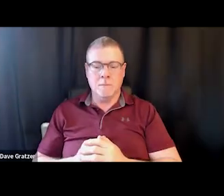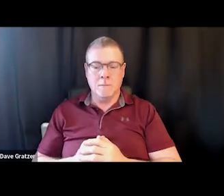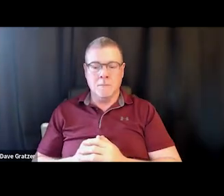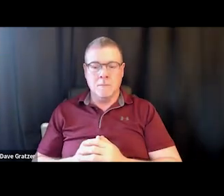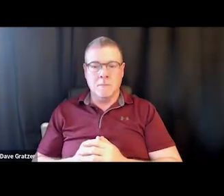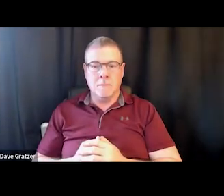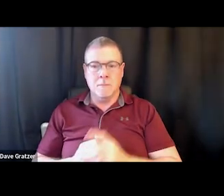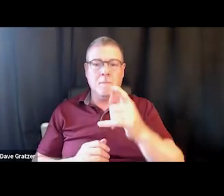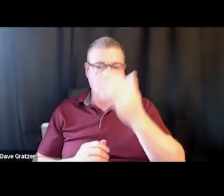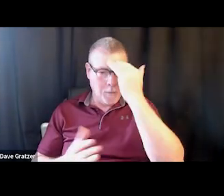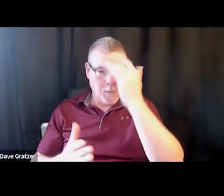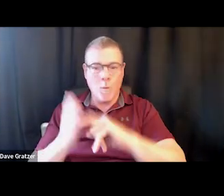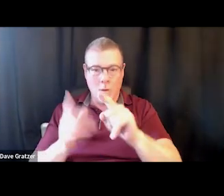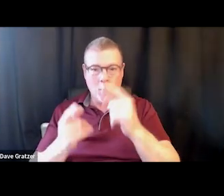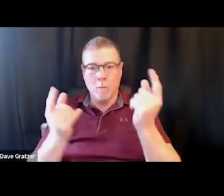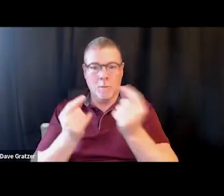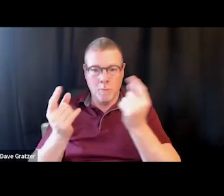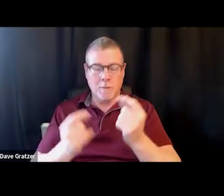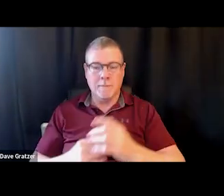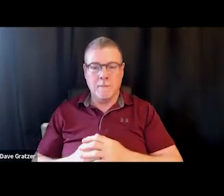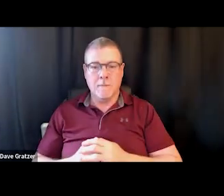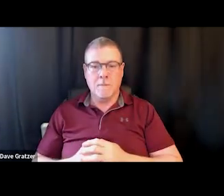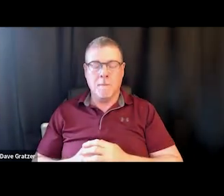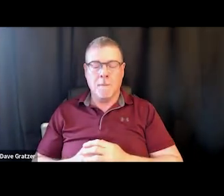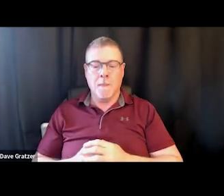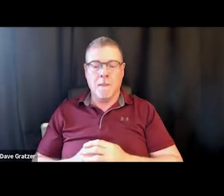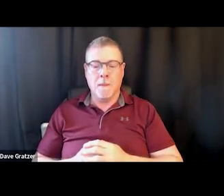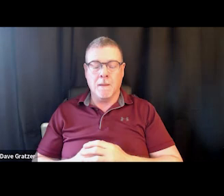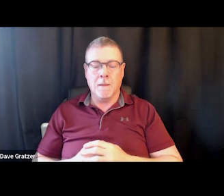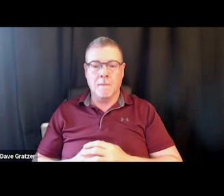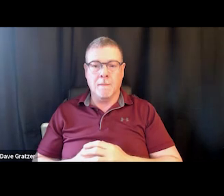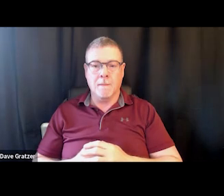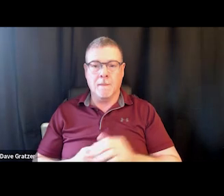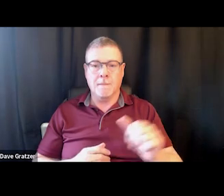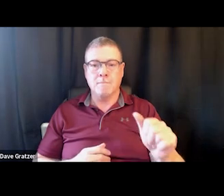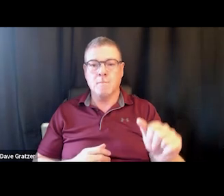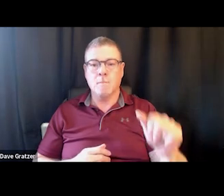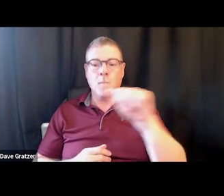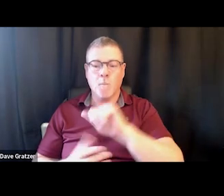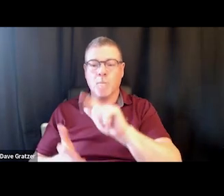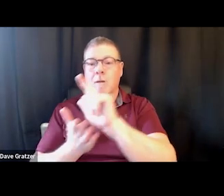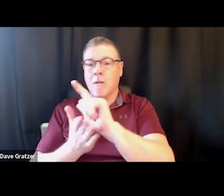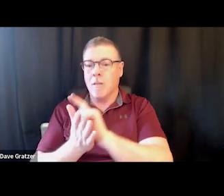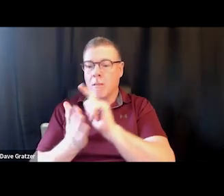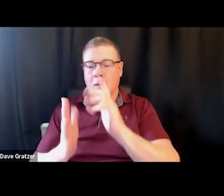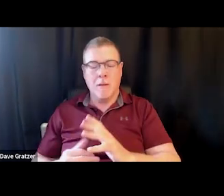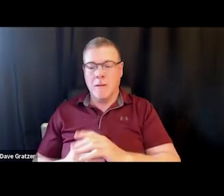sabías lo que estabas haciendo. La otra abogada, ella no tenía nada en orden.